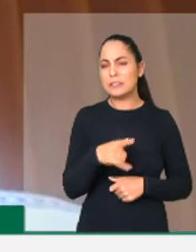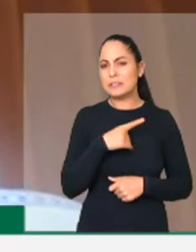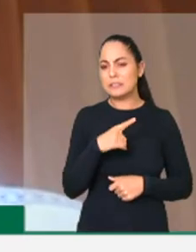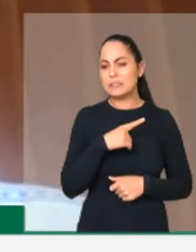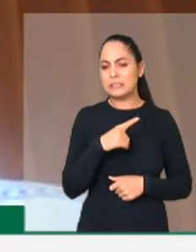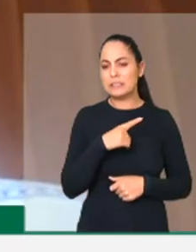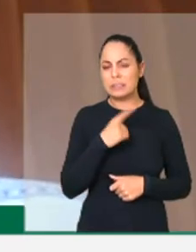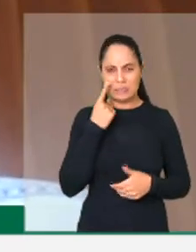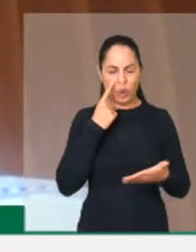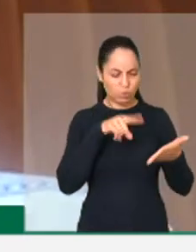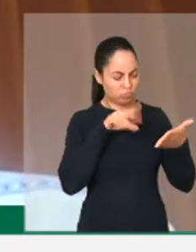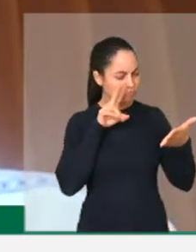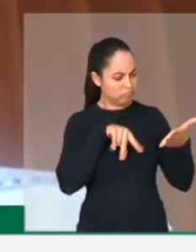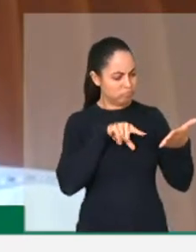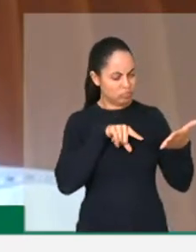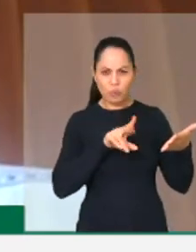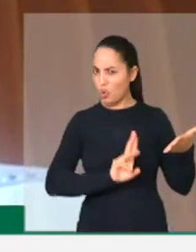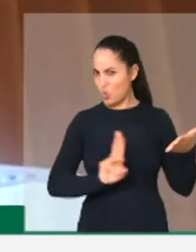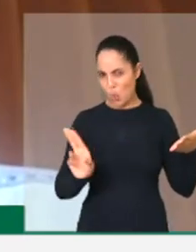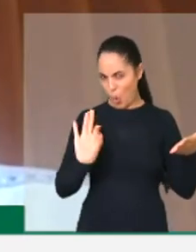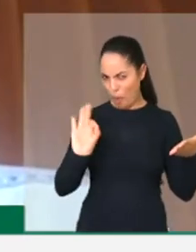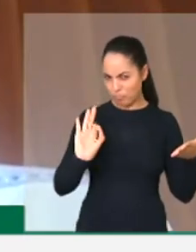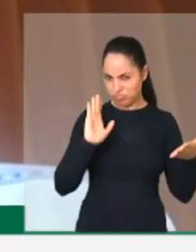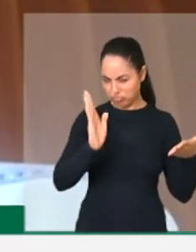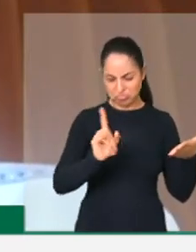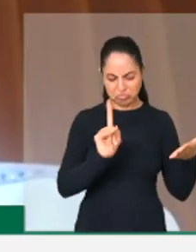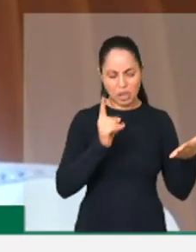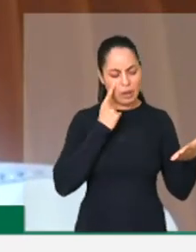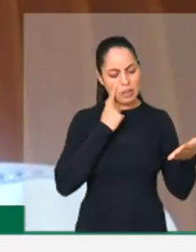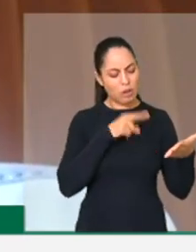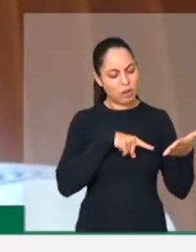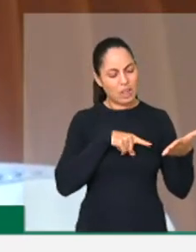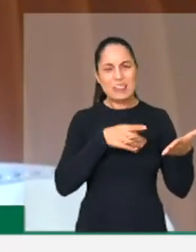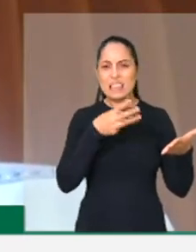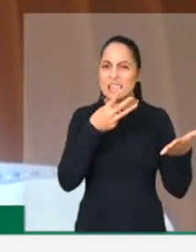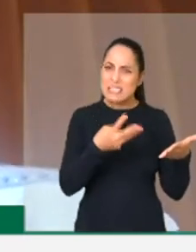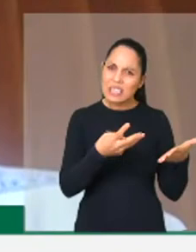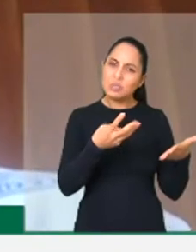AQUI UM REBATE DE 80% NÓS VAMOS ESTAR DANDO PRA ESSE DEVEDOR 240 MILHÕES. QUER DIZER, EU SEI QUE PODEM TER